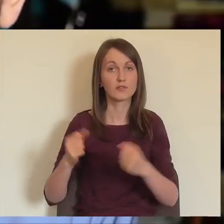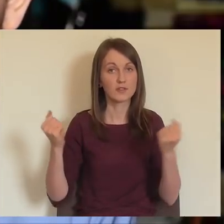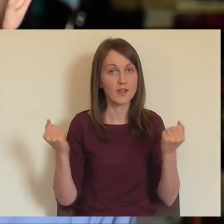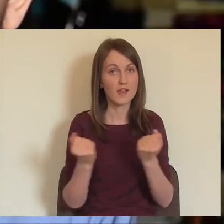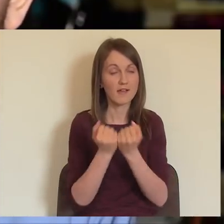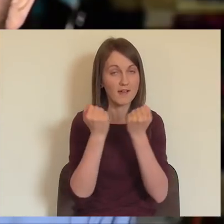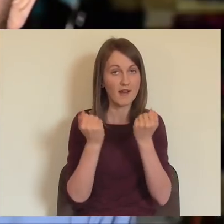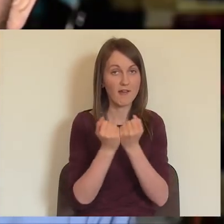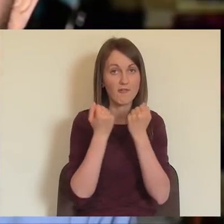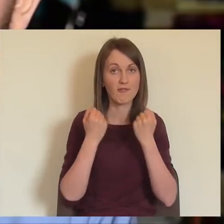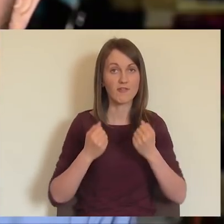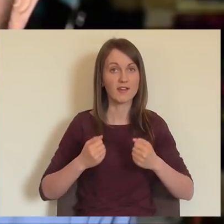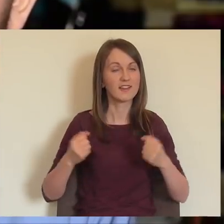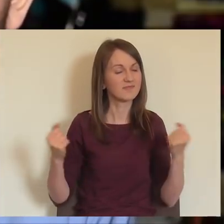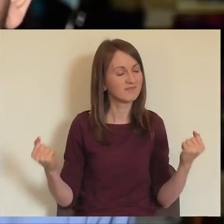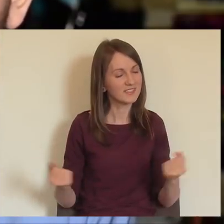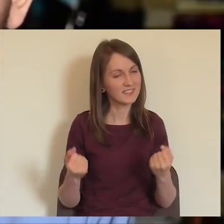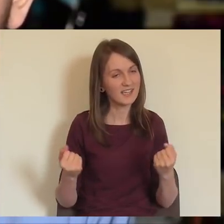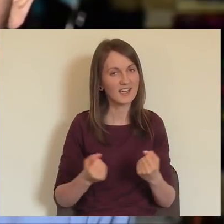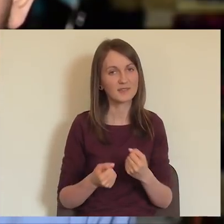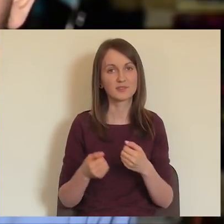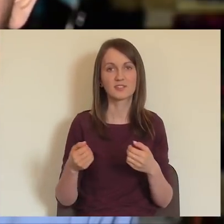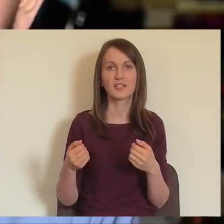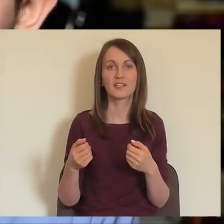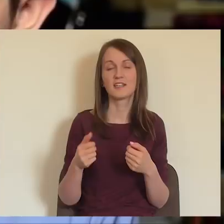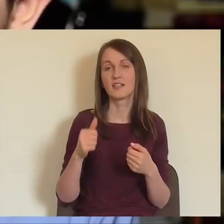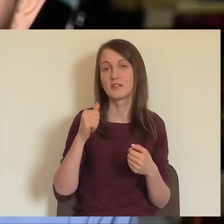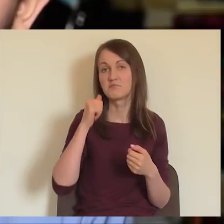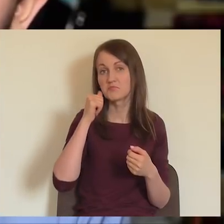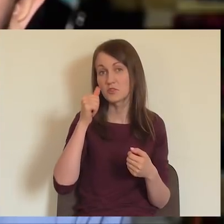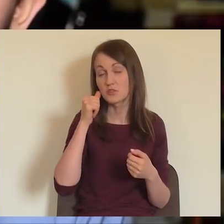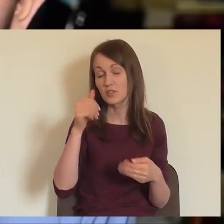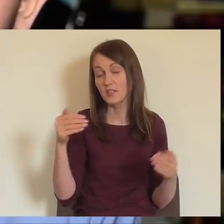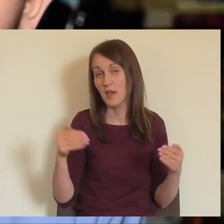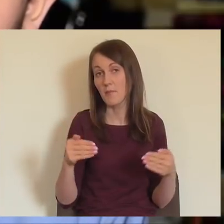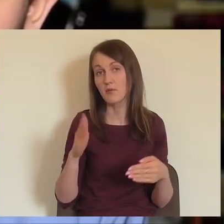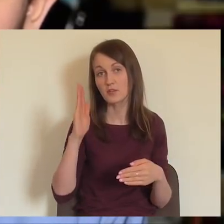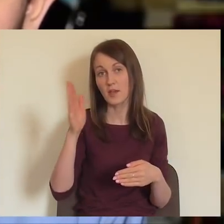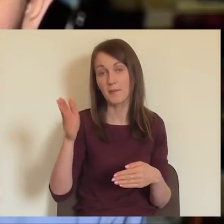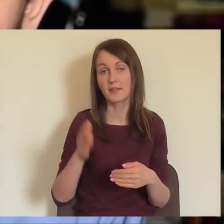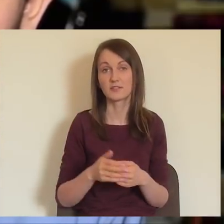trochę mu głos rozciągnęło, ale dzięki Konradowi naprawiliśmy to